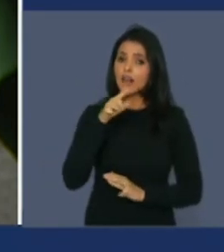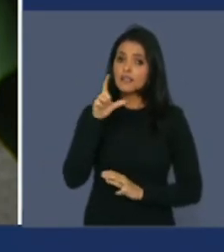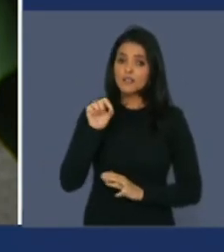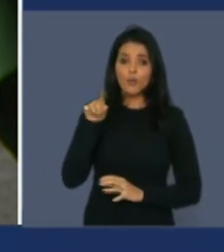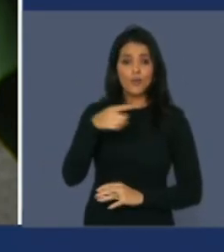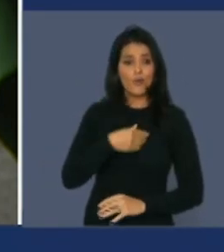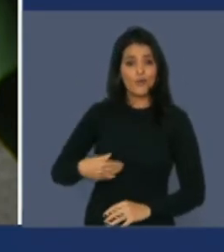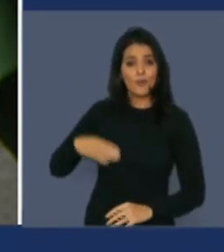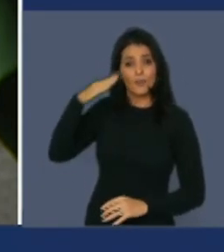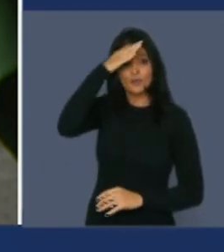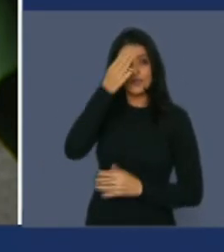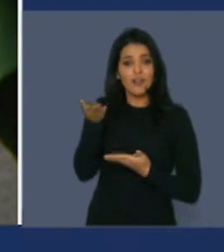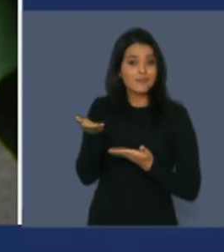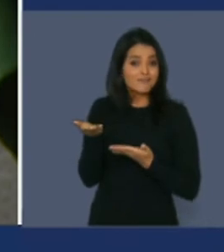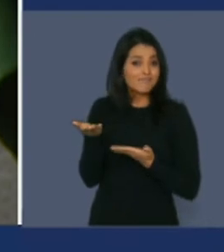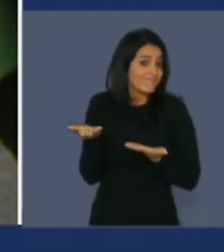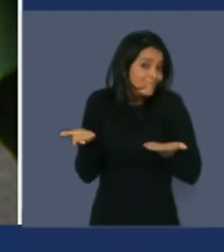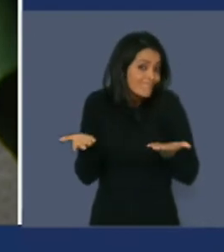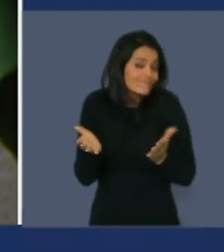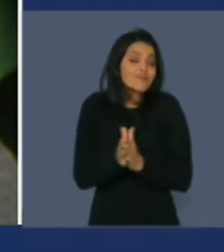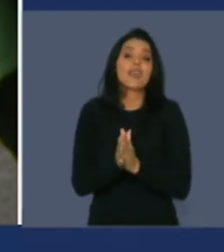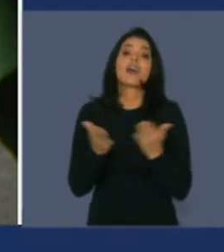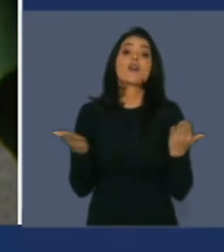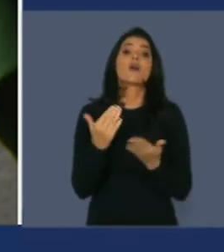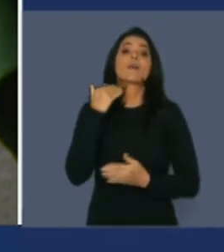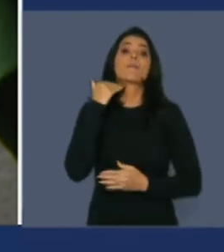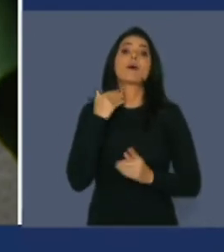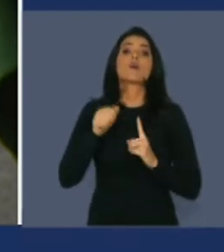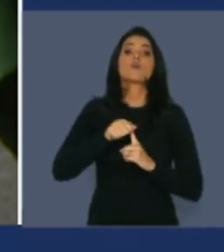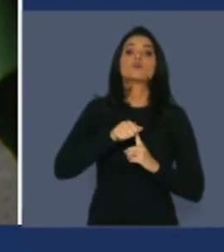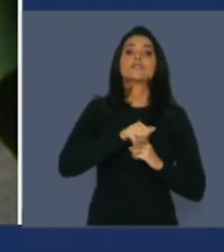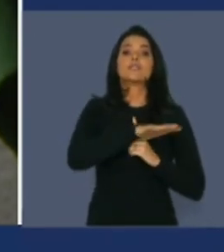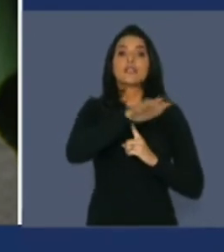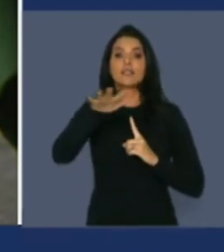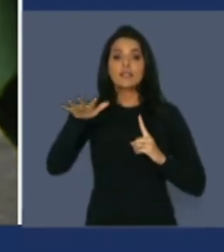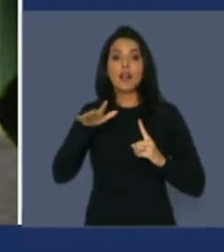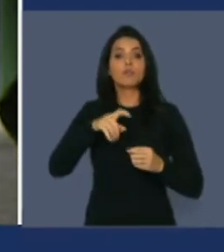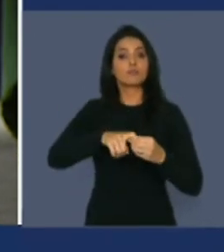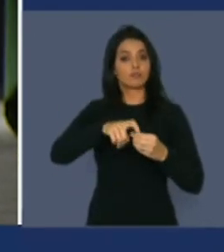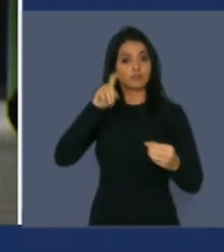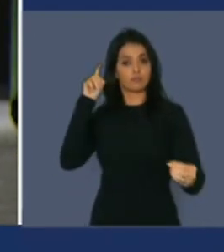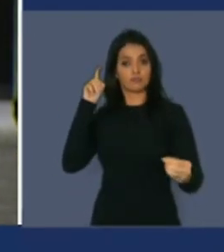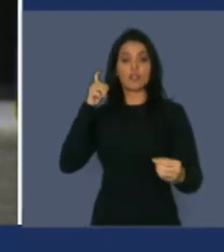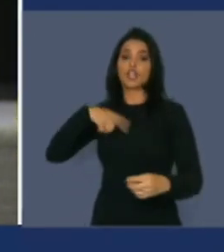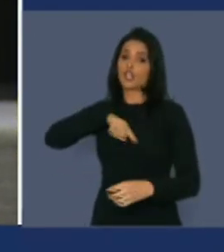BRASIL VOLTOU A SER INFLACIONÁRIO, E O BANCO CENTRAL, COM A. [INTERMITÊNCIA DE ÁUDIO] INDEPENDÊNCIA DADA POR ESTA CASA, E NOS MANIFESTAMOS